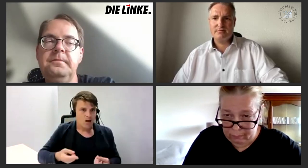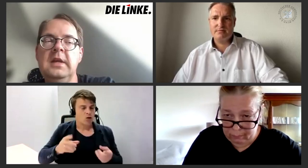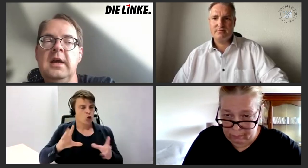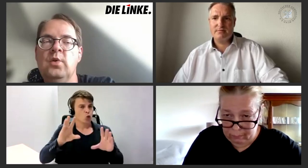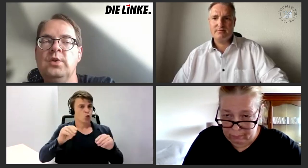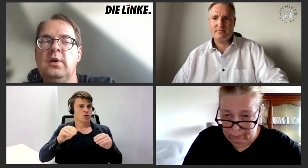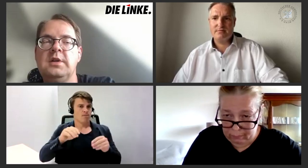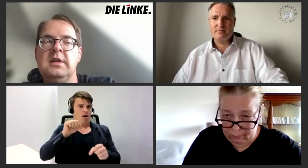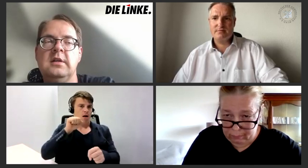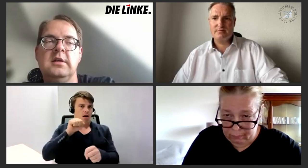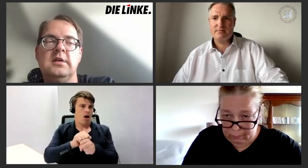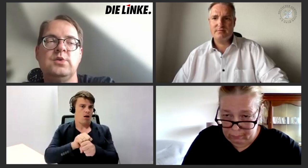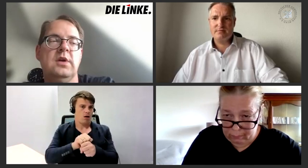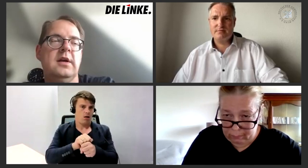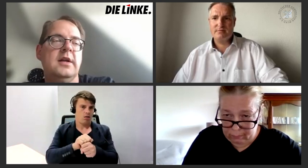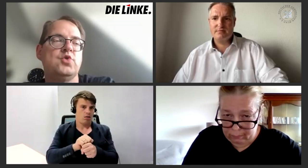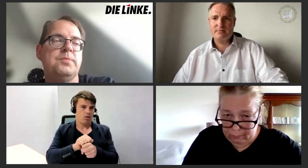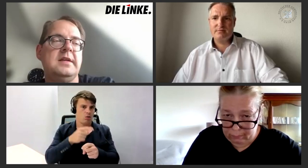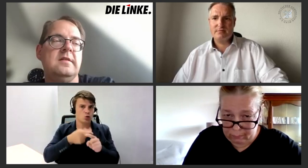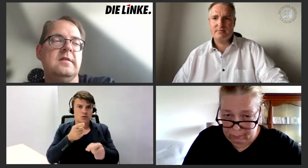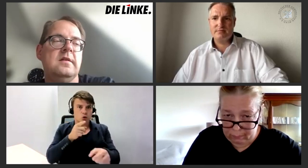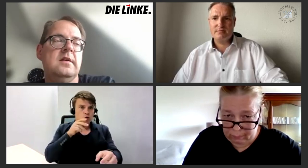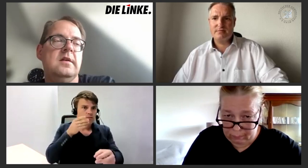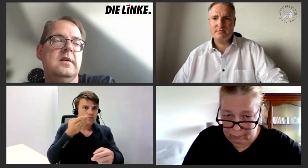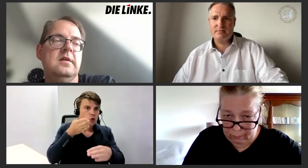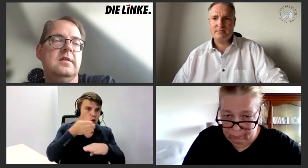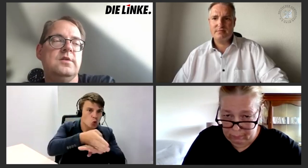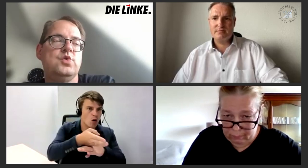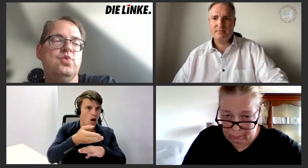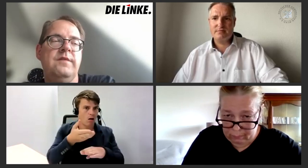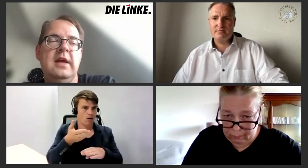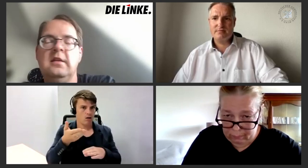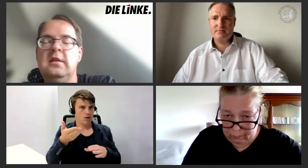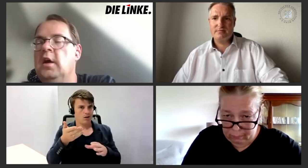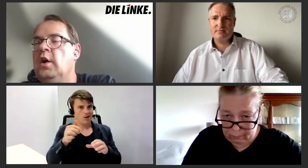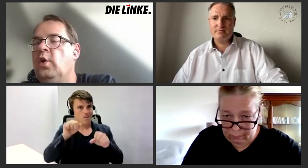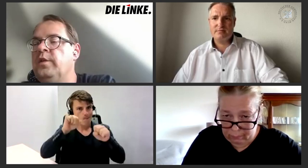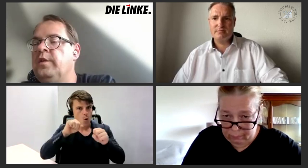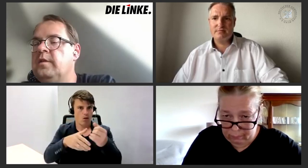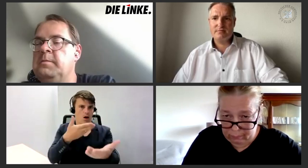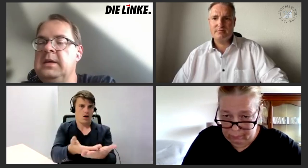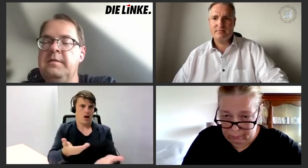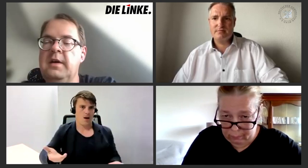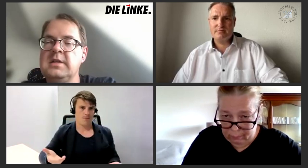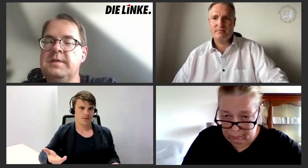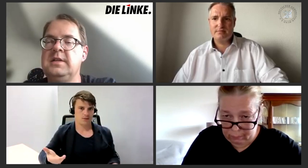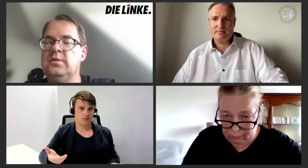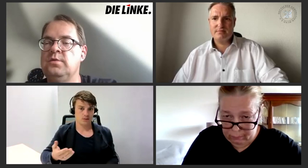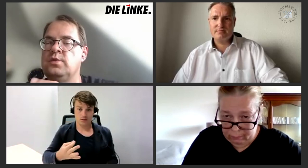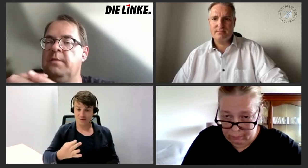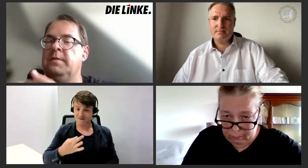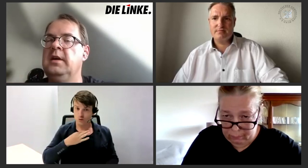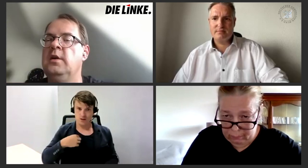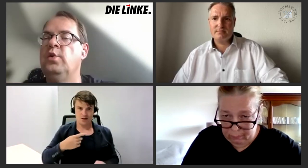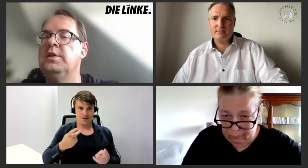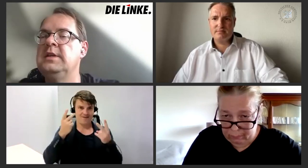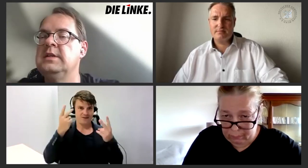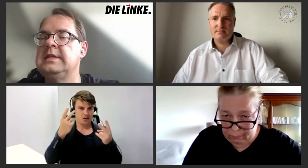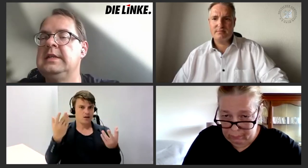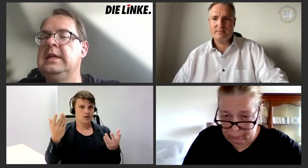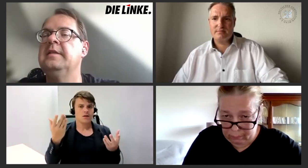und auch den Zugang entsprechend zu gewähren. Mir war es wichtig und so haben wir